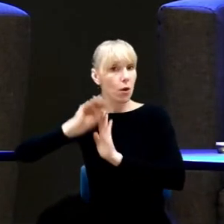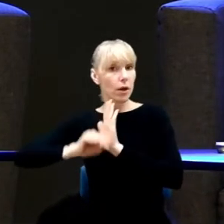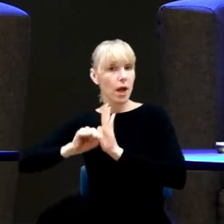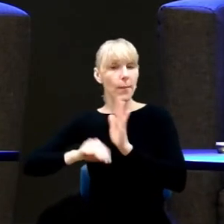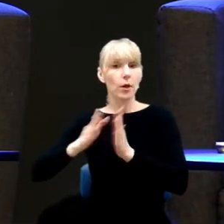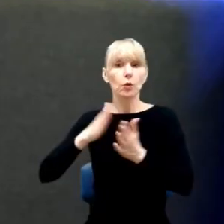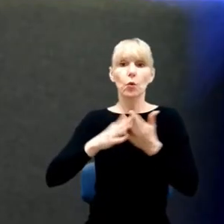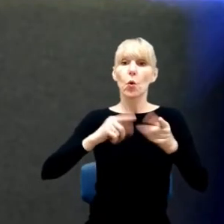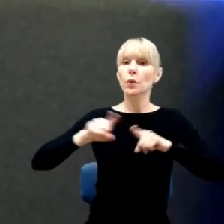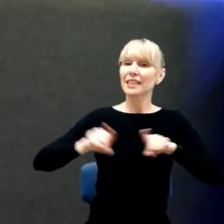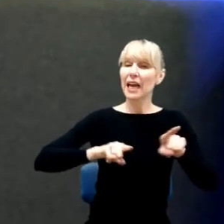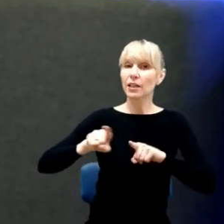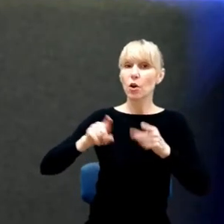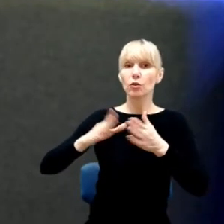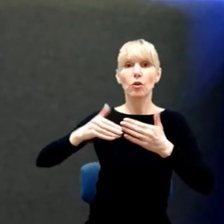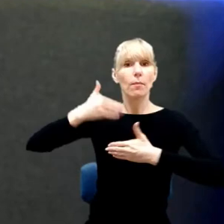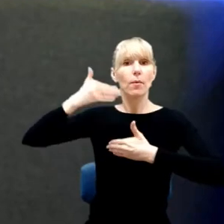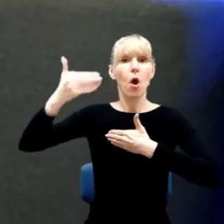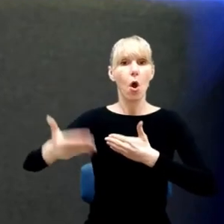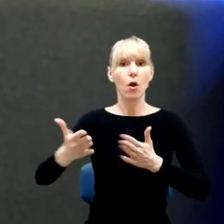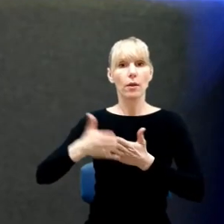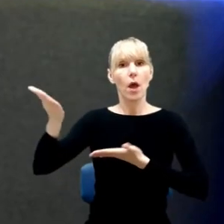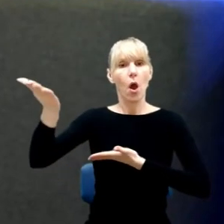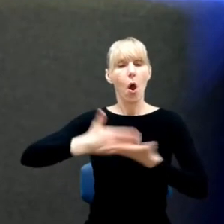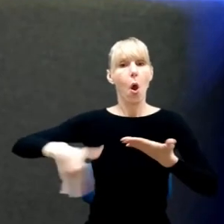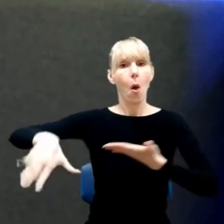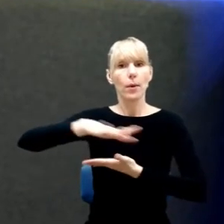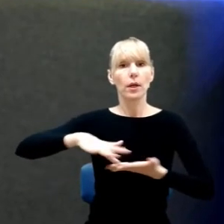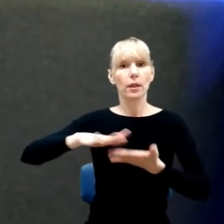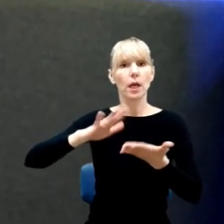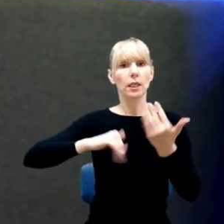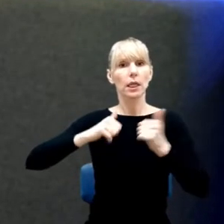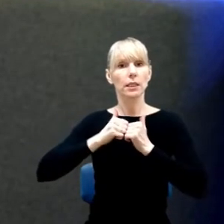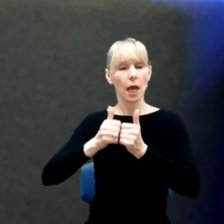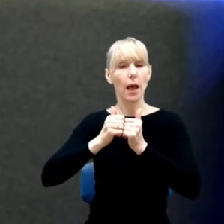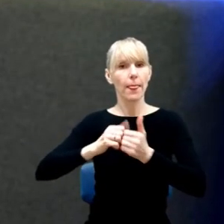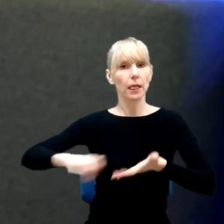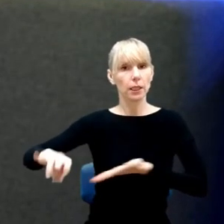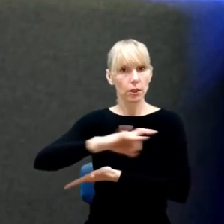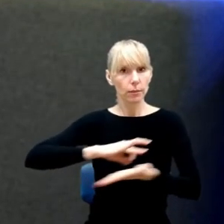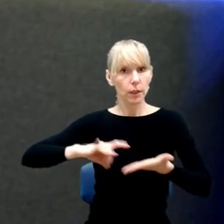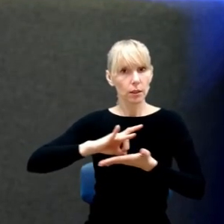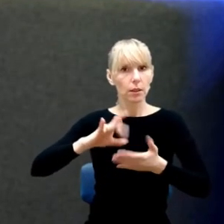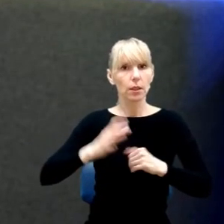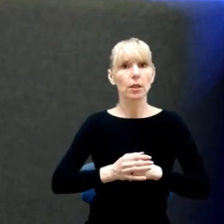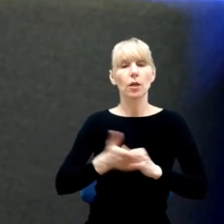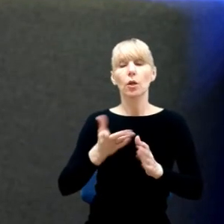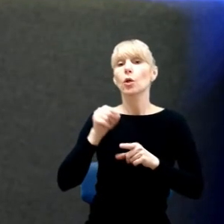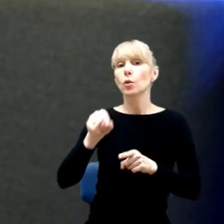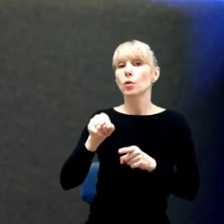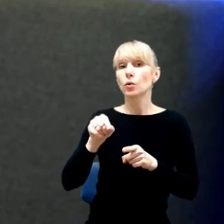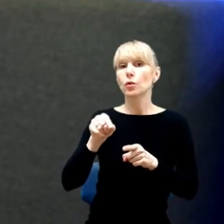poza zasięg obligatoryjnych zadań gmin, które wynikają z konkretnych regulacji ustawowych.